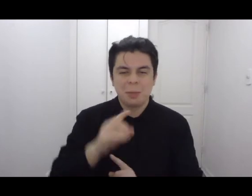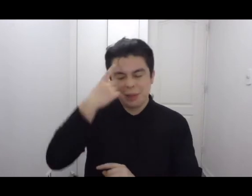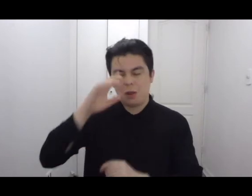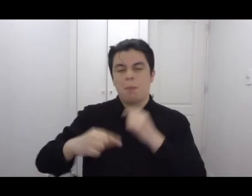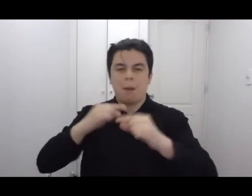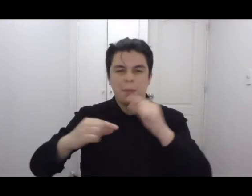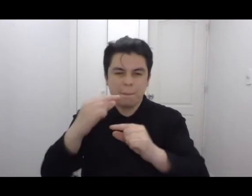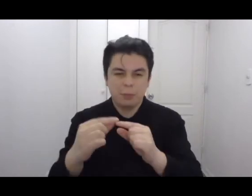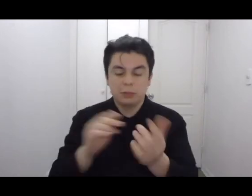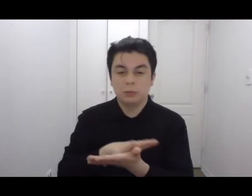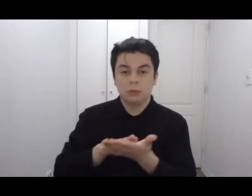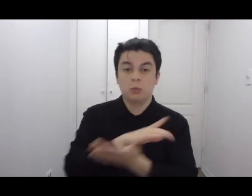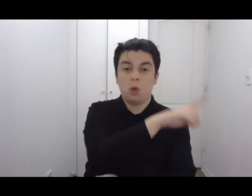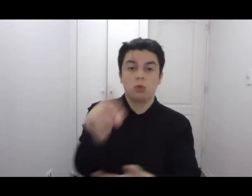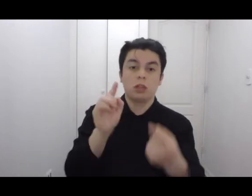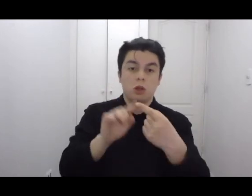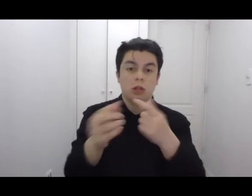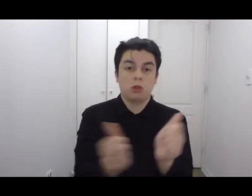con nosotros para tener algún tipo información